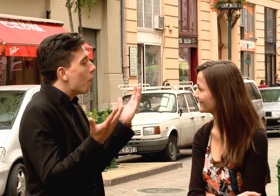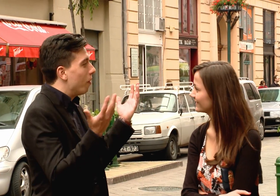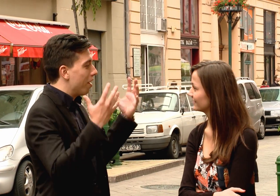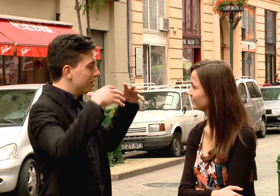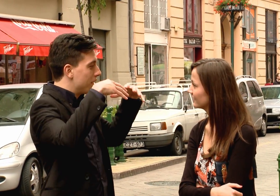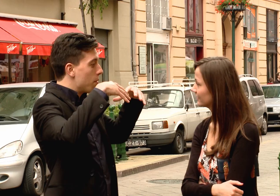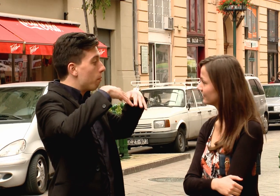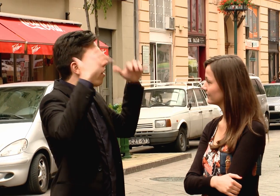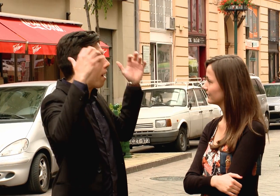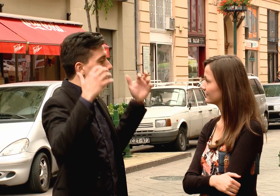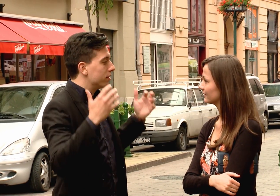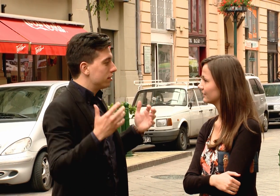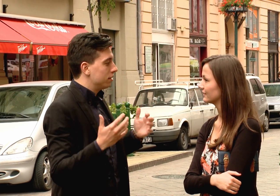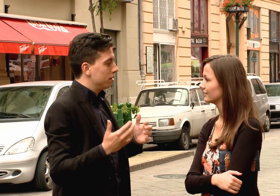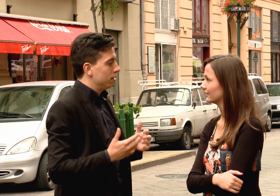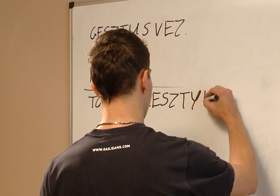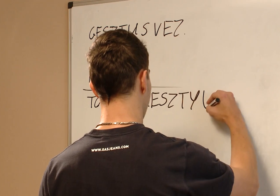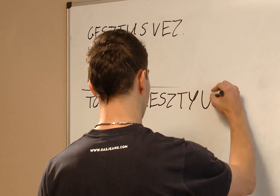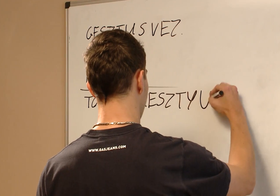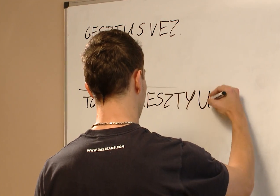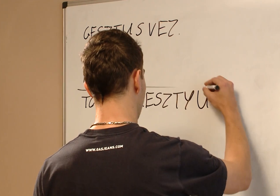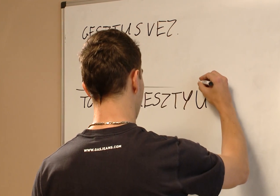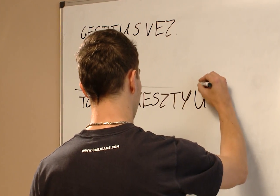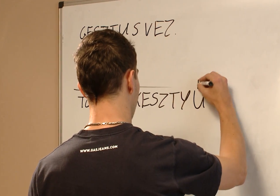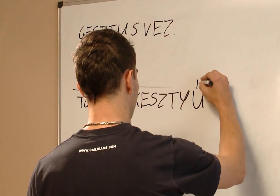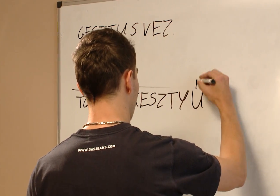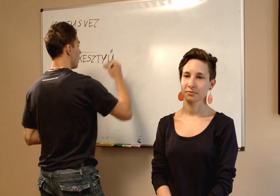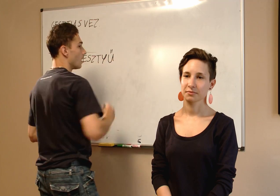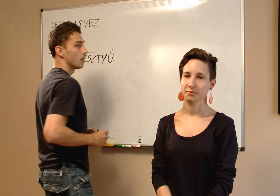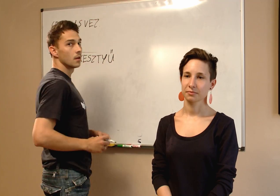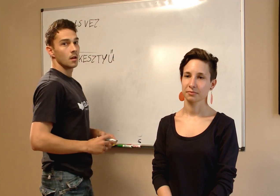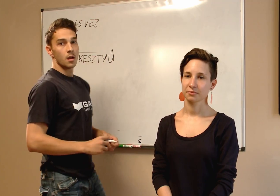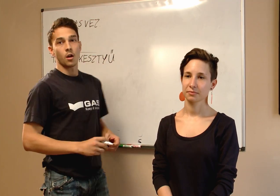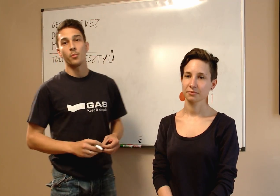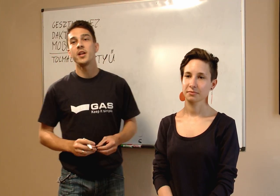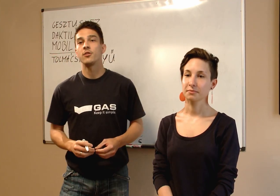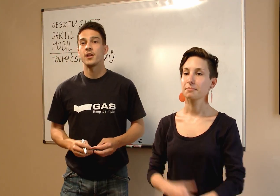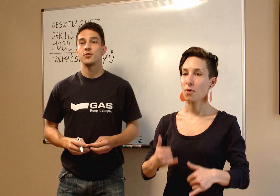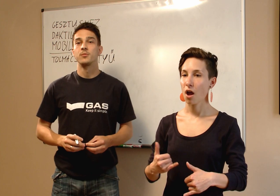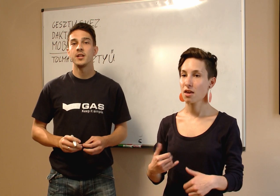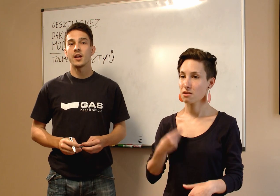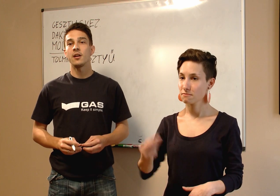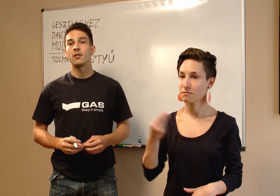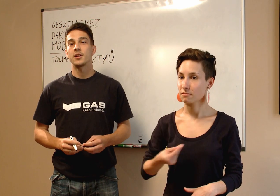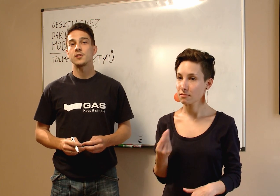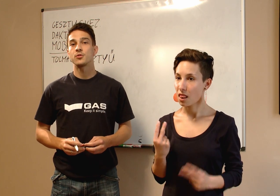vagy egyáltalán nem alkalmasak erre a feladatra. Az ép emberek nem ismerik a jelnyelvet, és nehezen fogadják el,